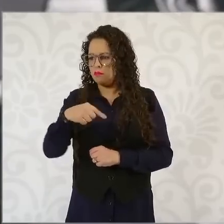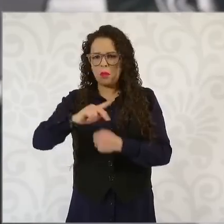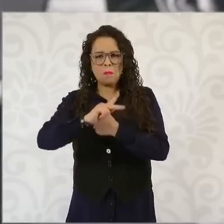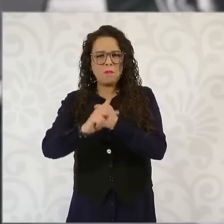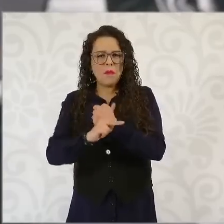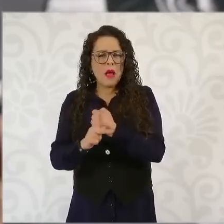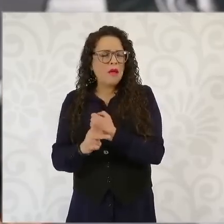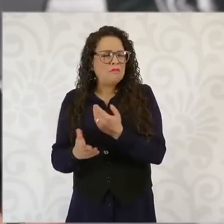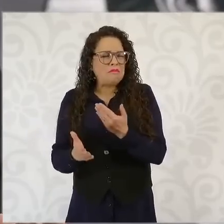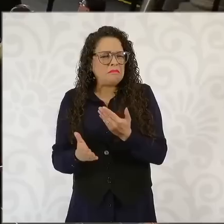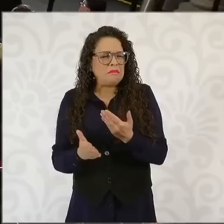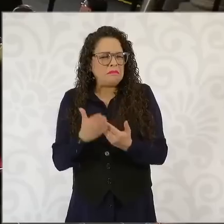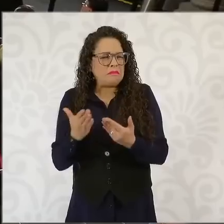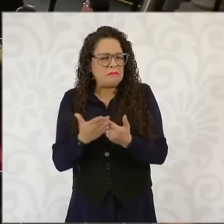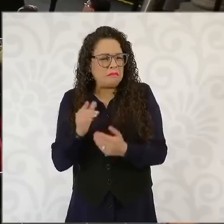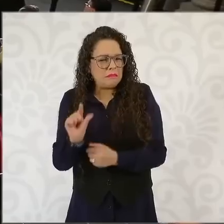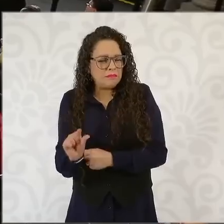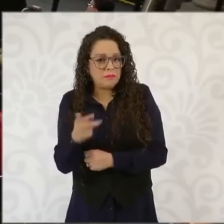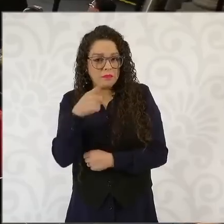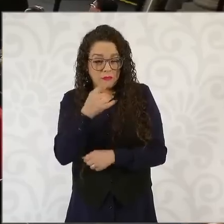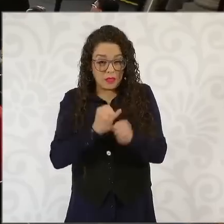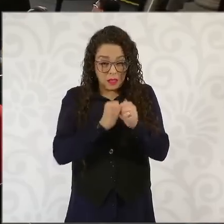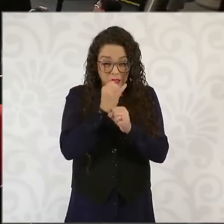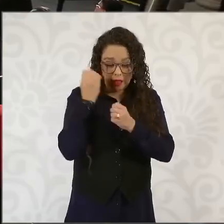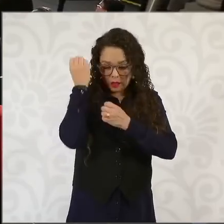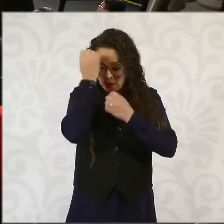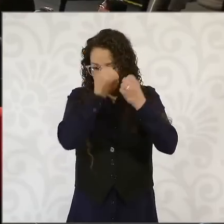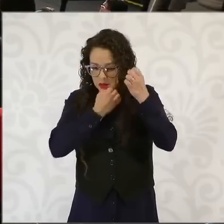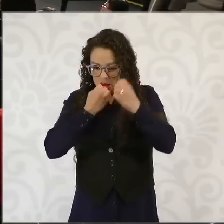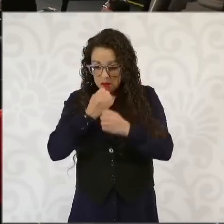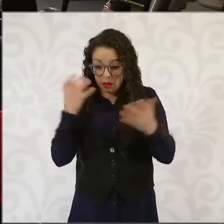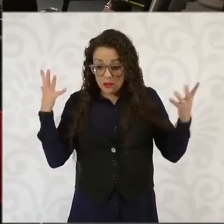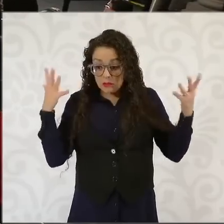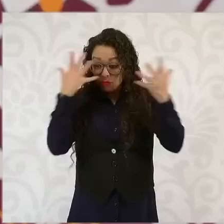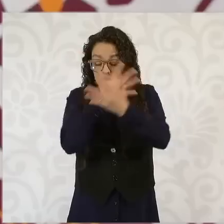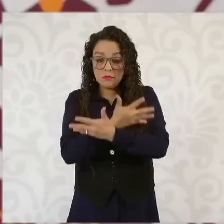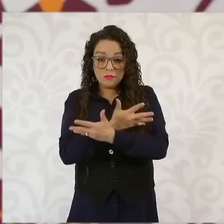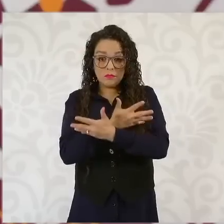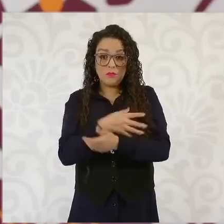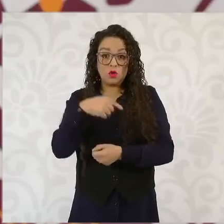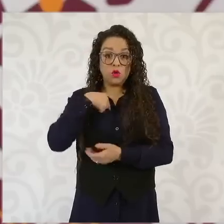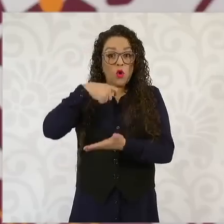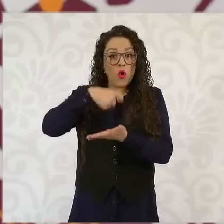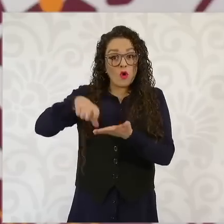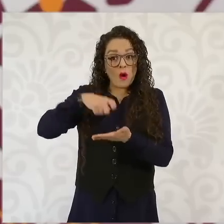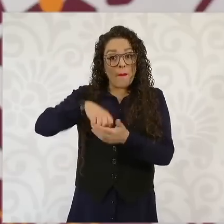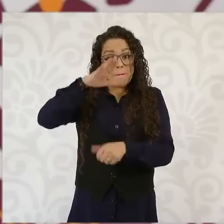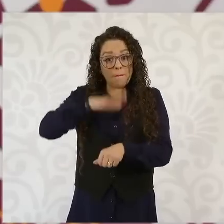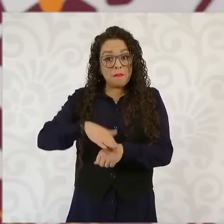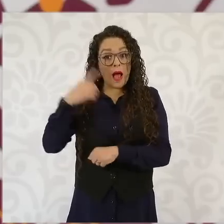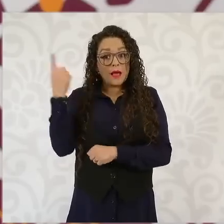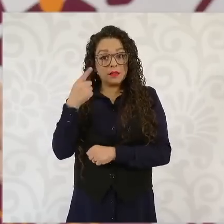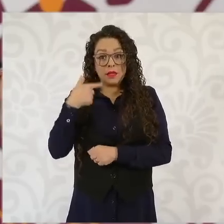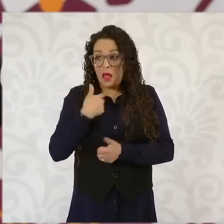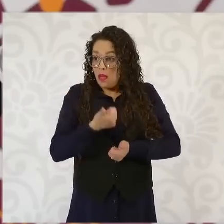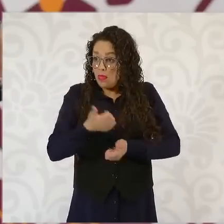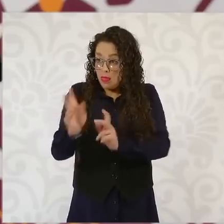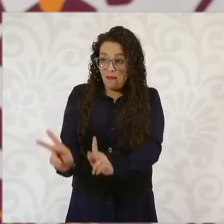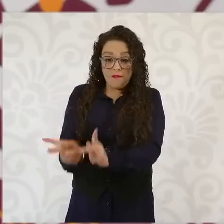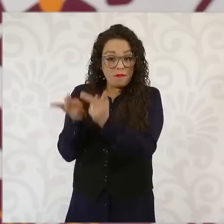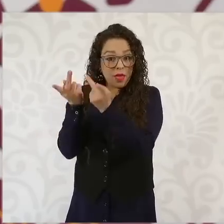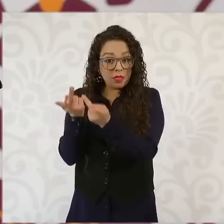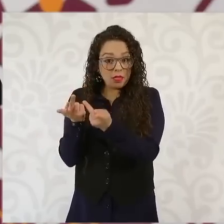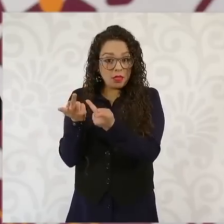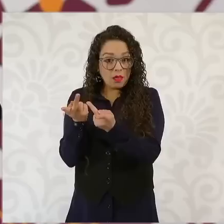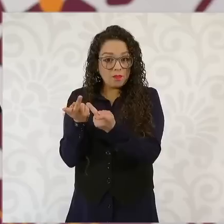tu balance es que importas más de lo que exportas al tú aplicar un arancel general Pues el impacto